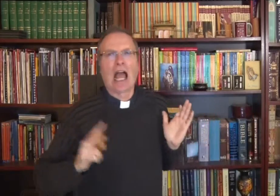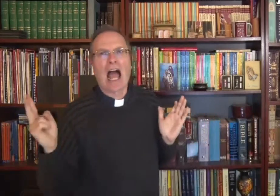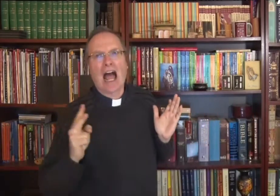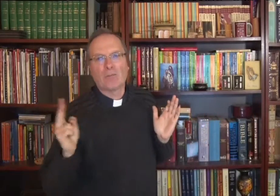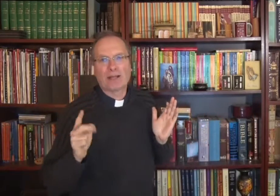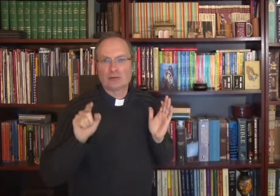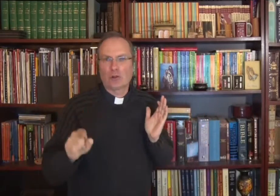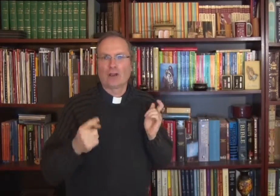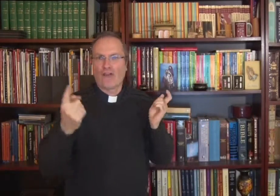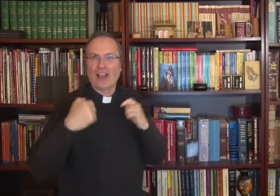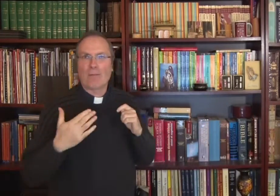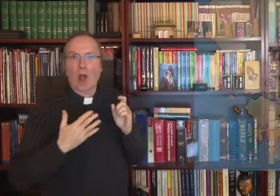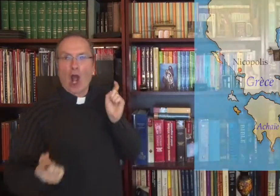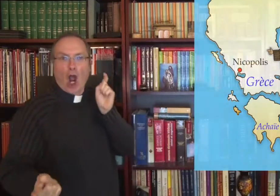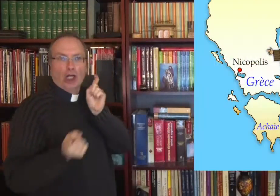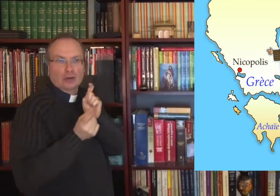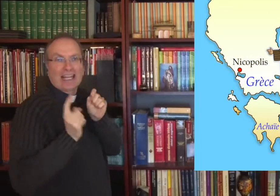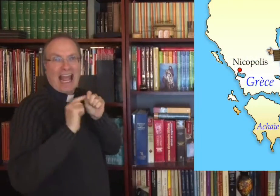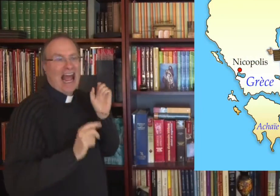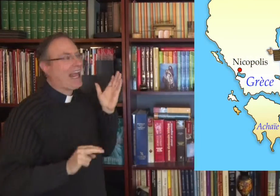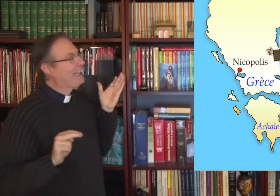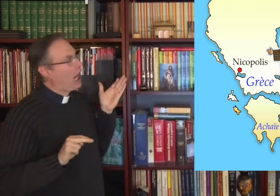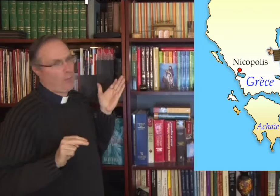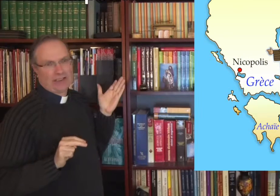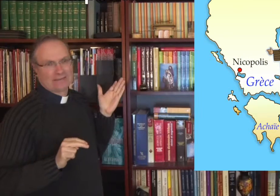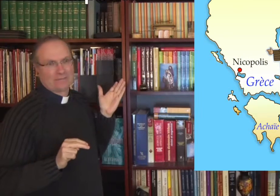empresse-toi de venir me rejoindre à Nicopolis,